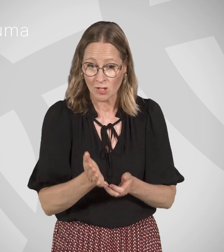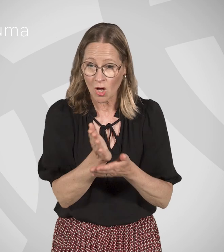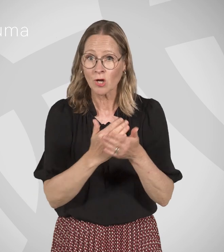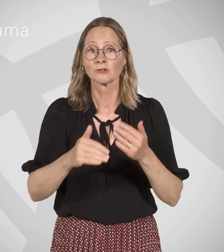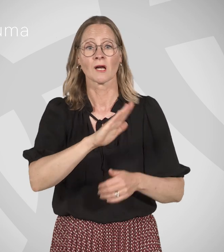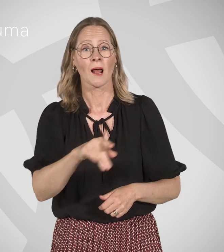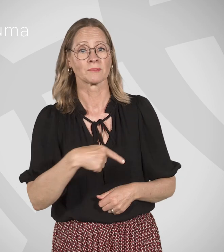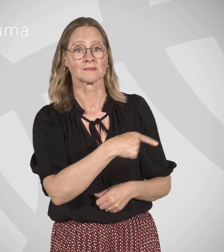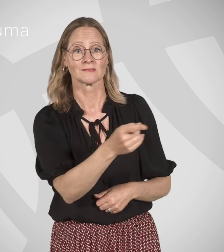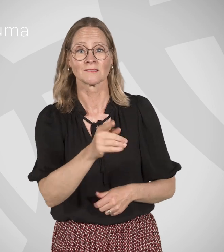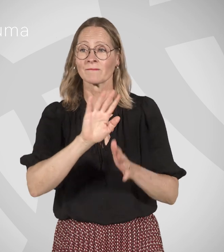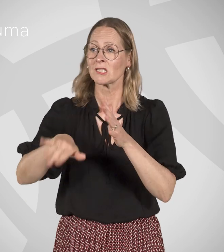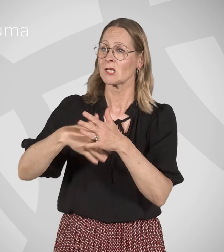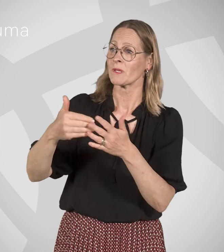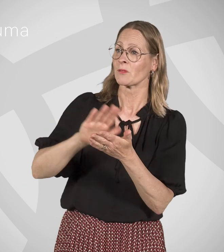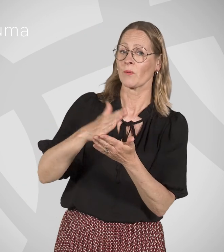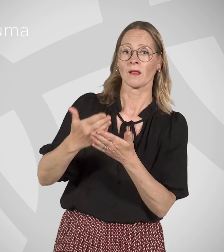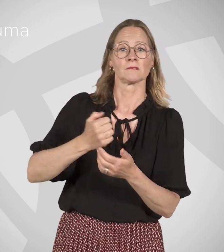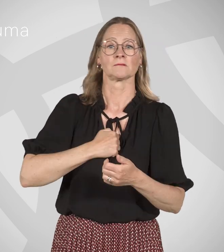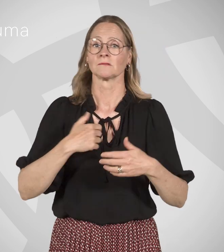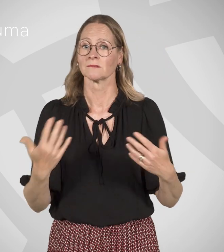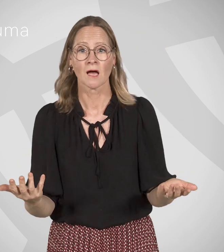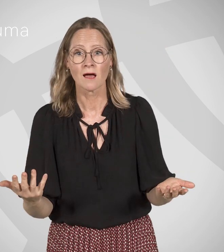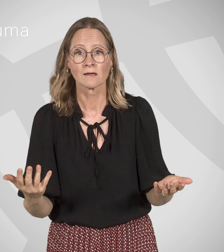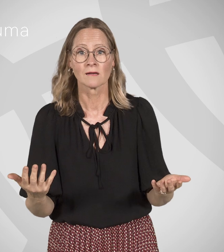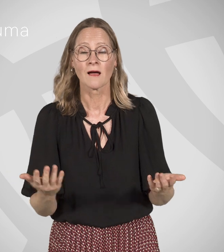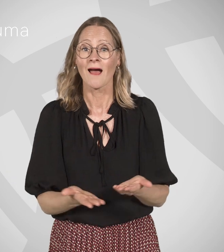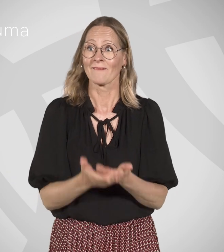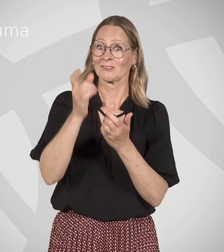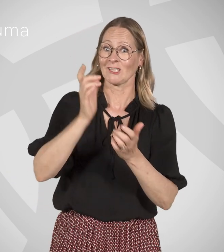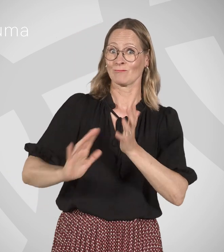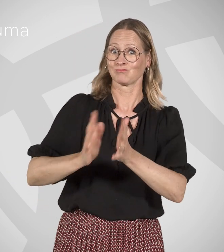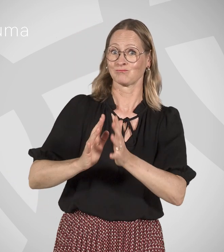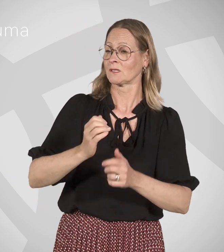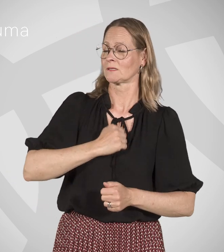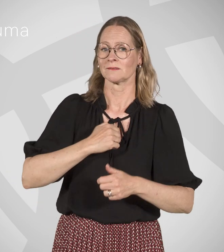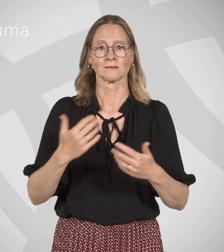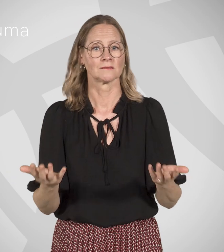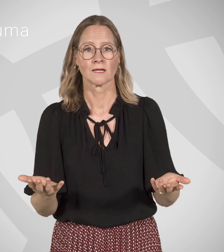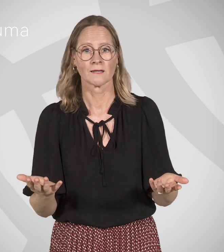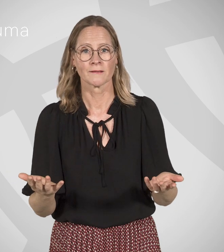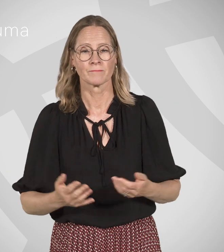ja osa lapsista ei saa edes viittomakielen tulkkia tai viittovaa avustajaa.